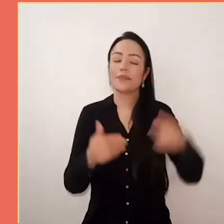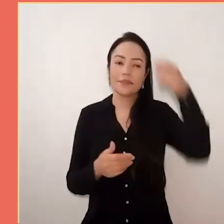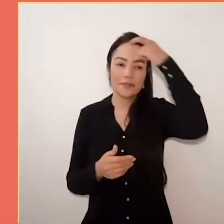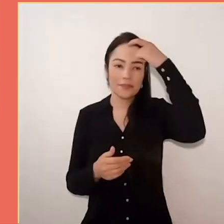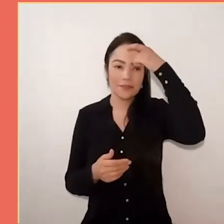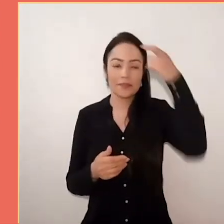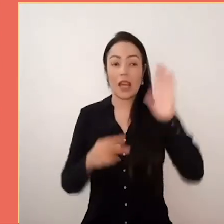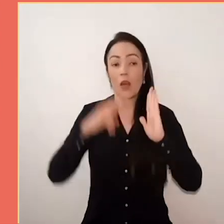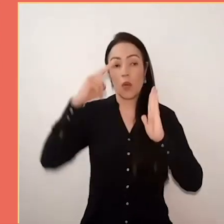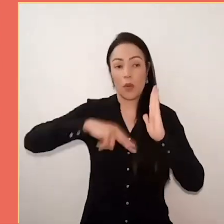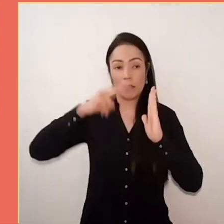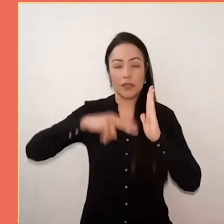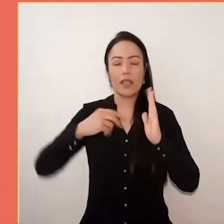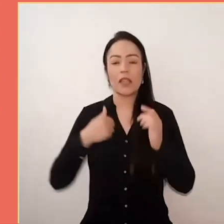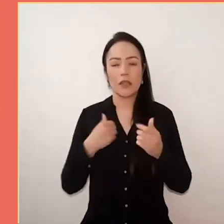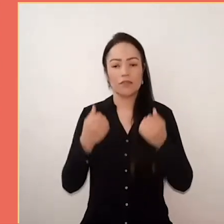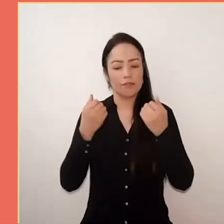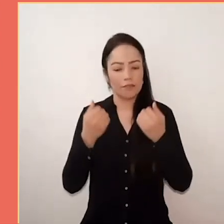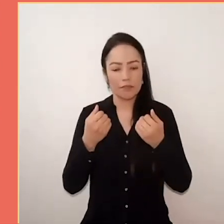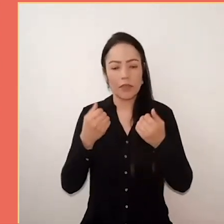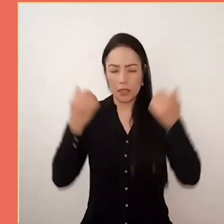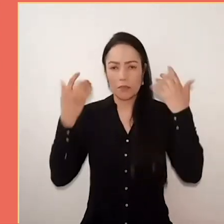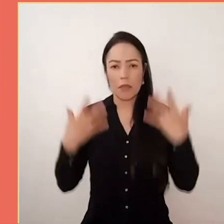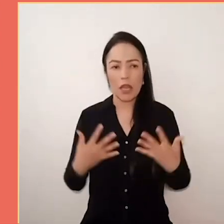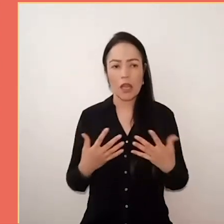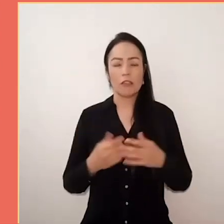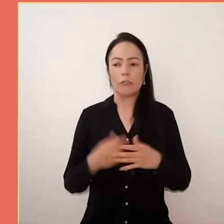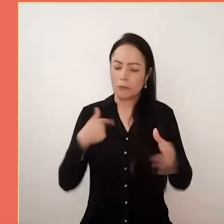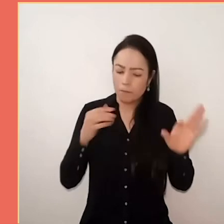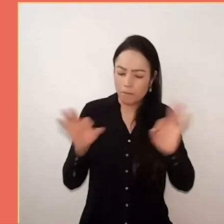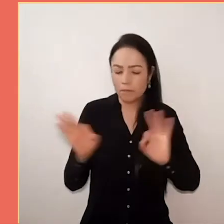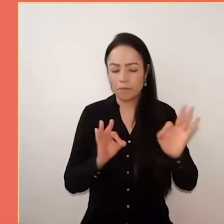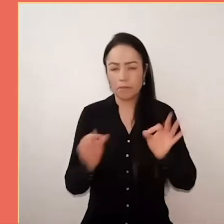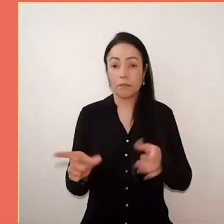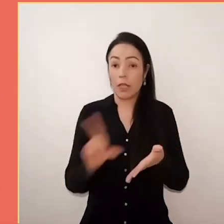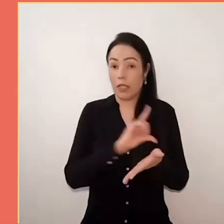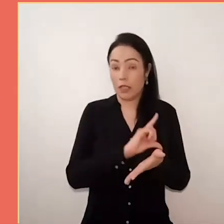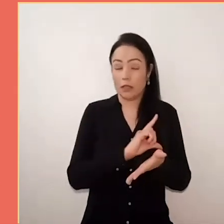eu debruço sobre meus planejamentos e minhas aulas,